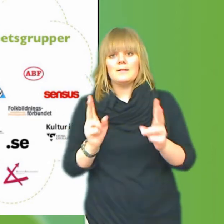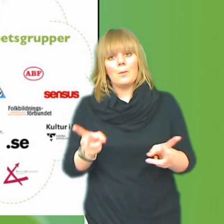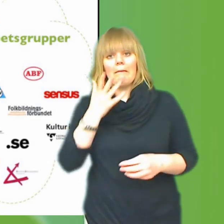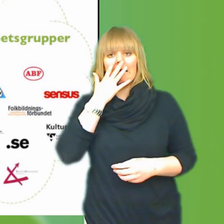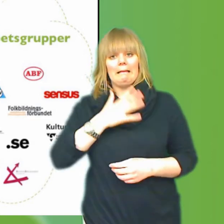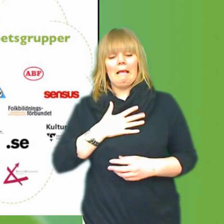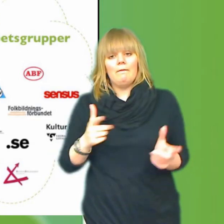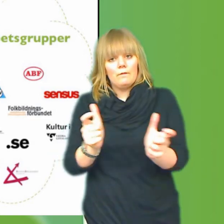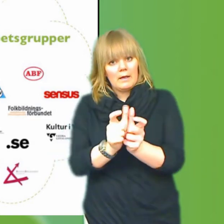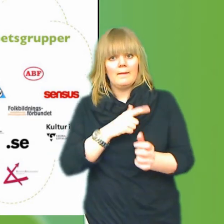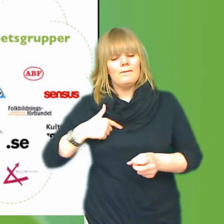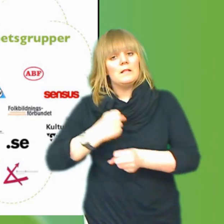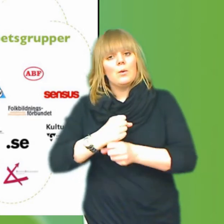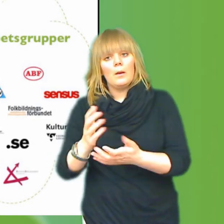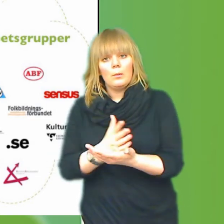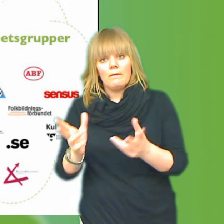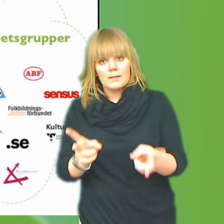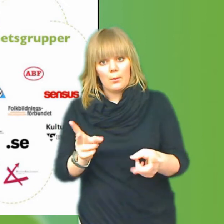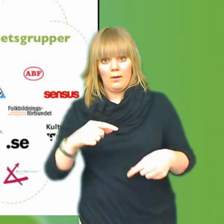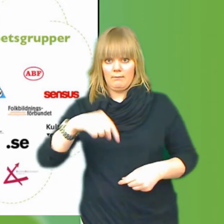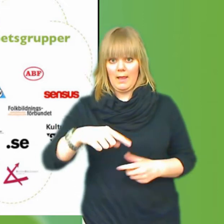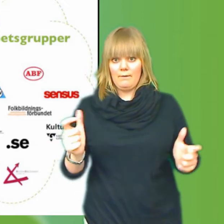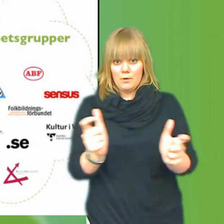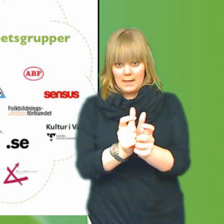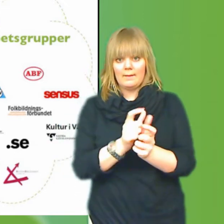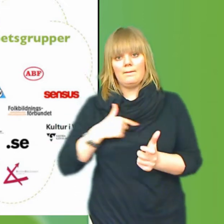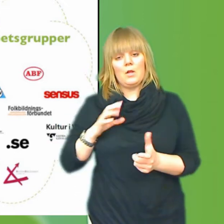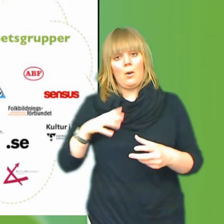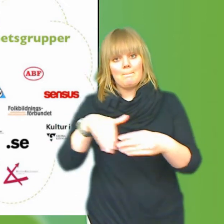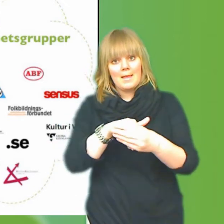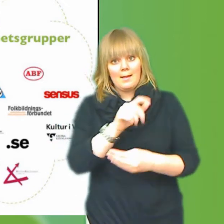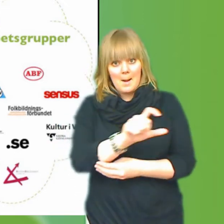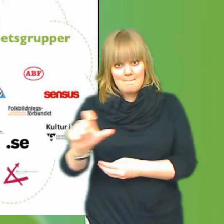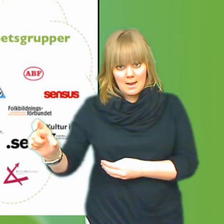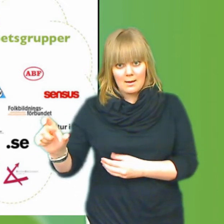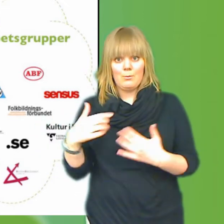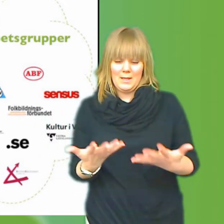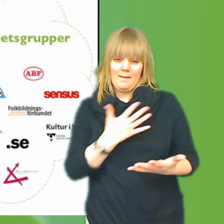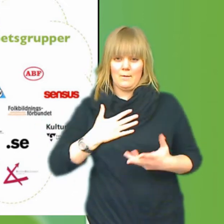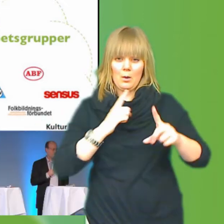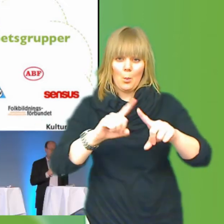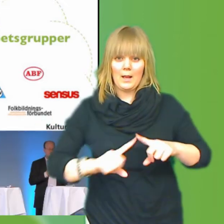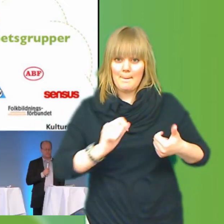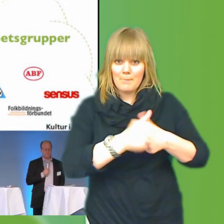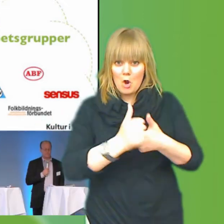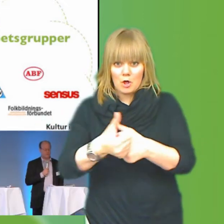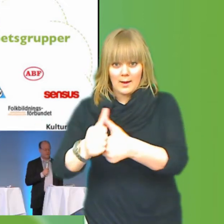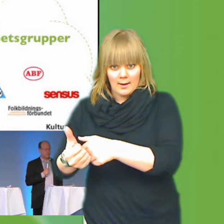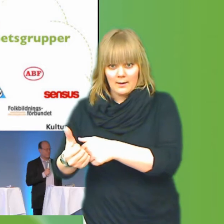I föreningen finns medlemmar, det är våra partners. Det är 20 organisationer